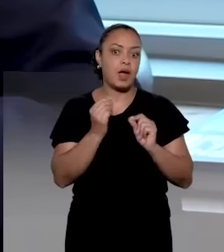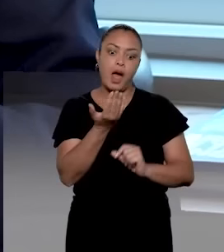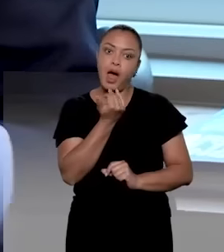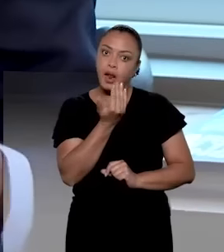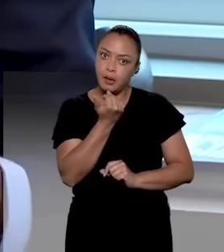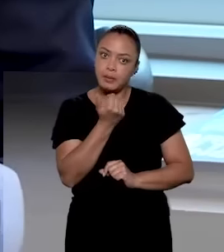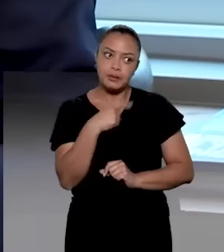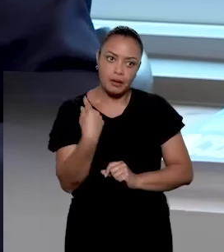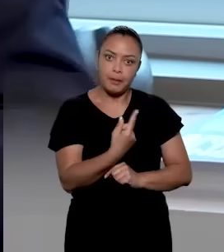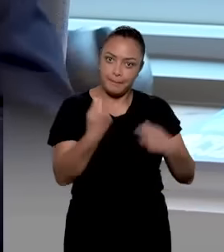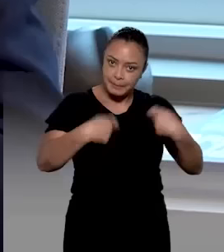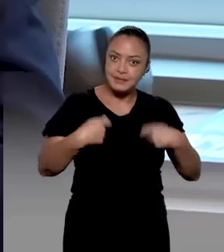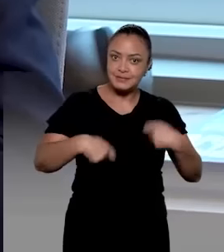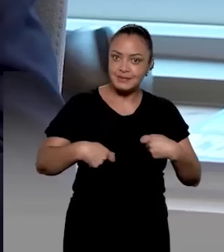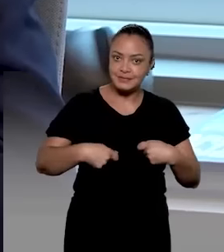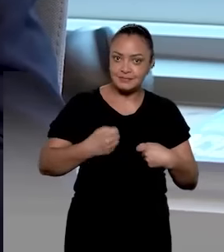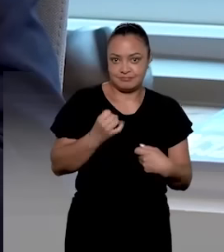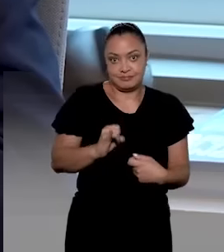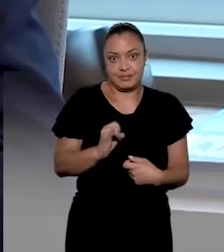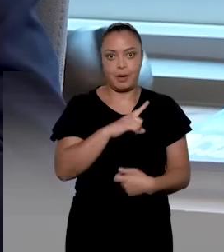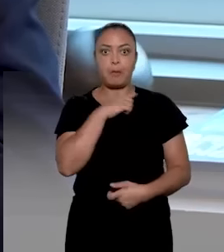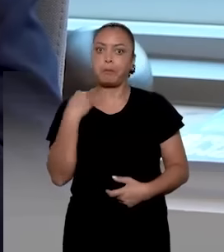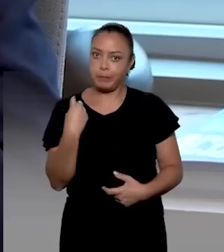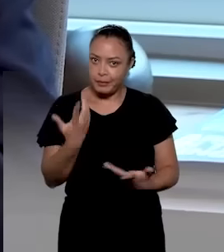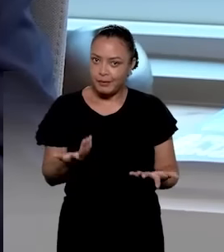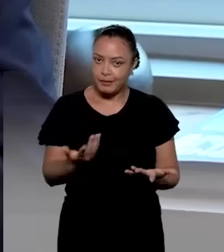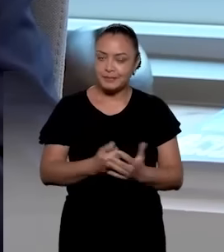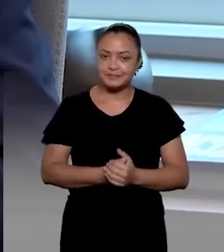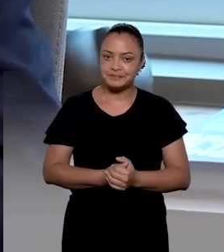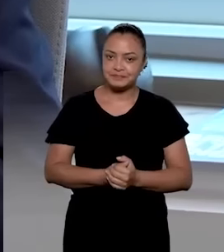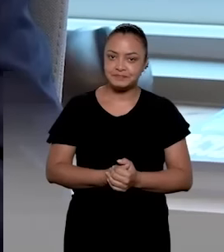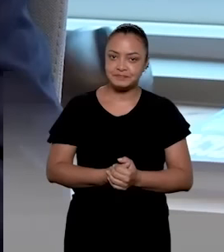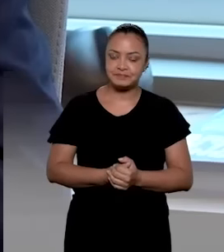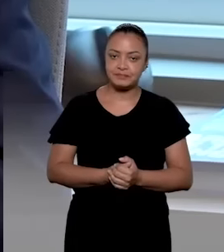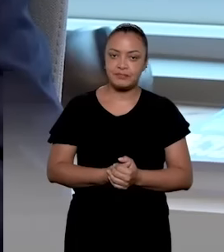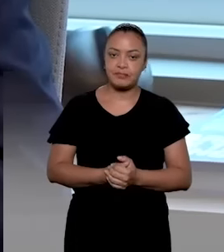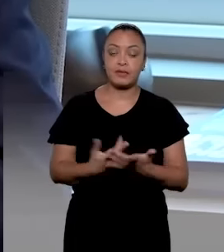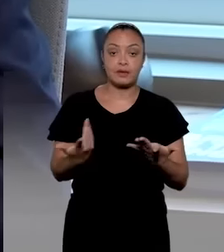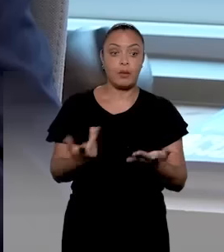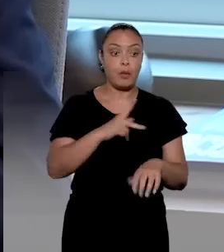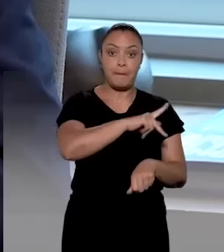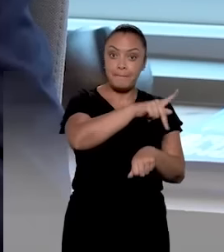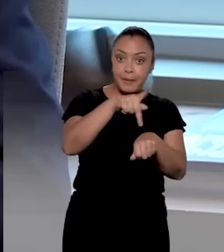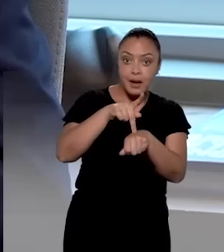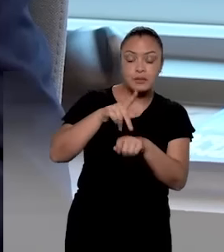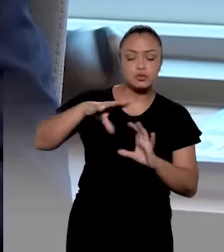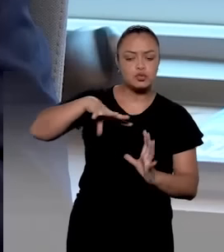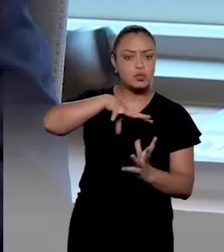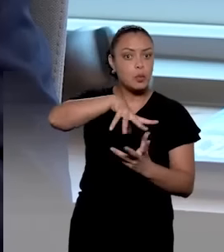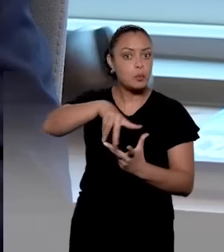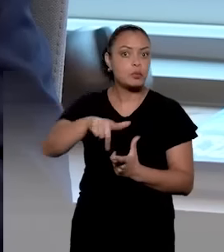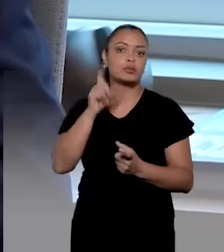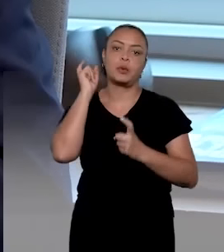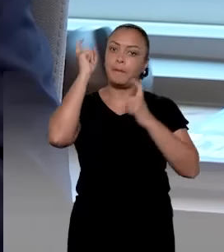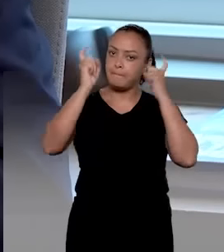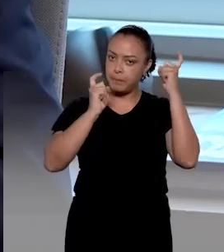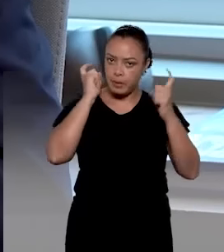sem alimentação não há vida. Portanto, segurança alimentar é um tema central, tanto que os países do mundo inteiro se preocupam com este tema,